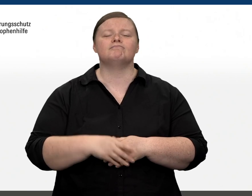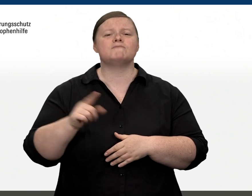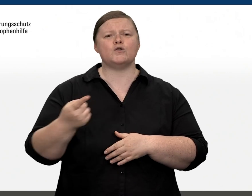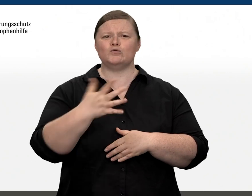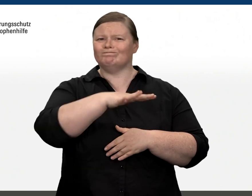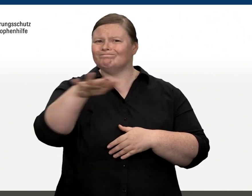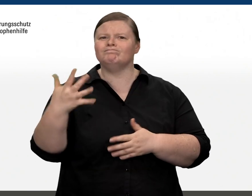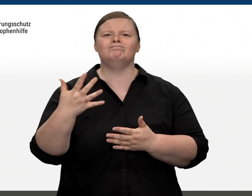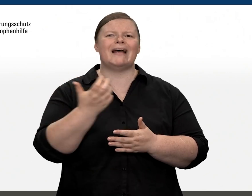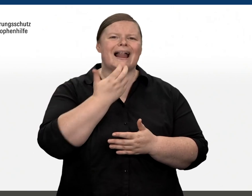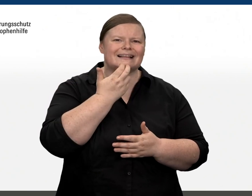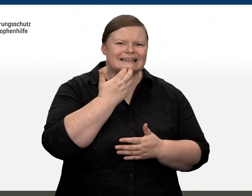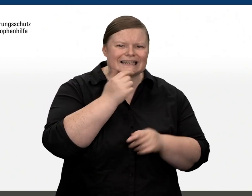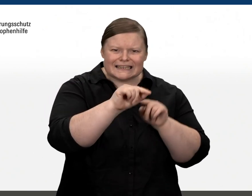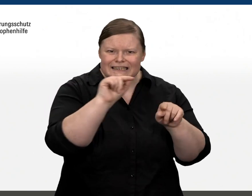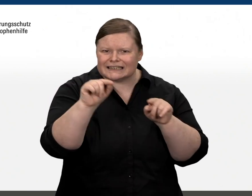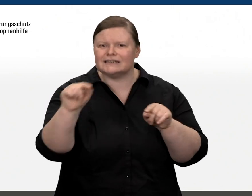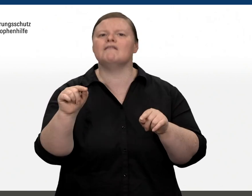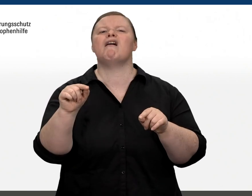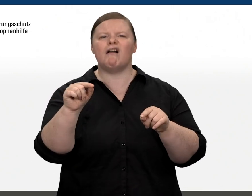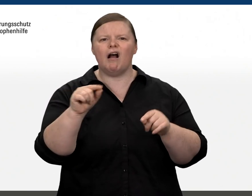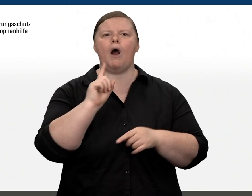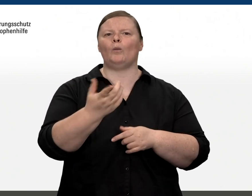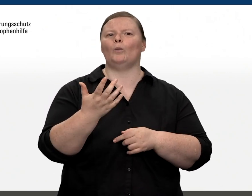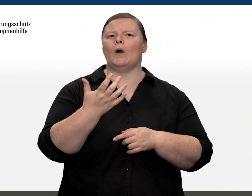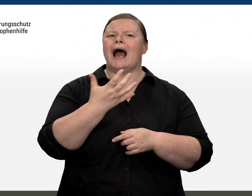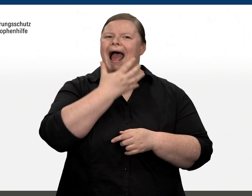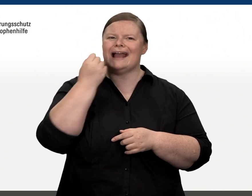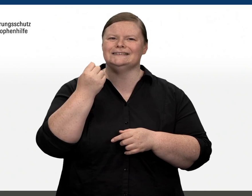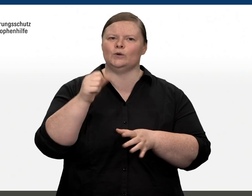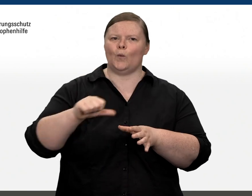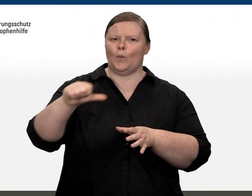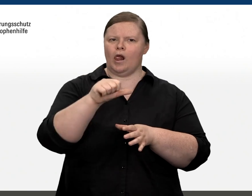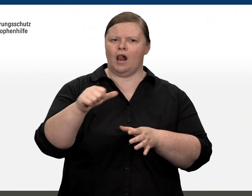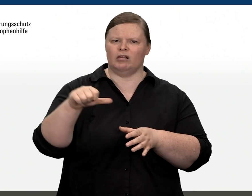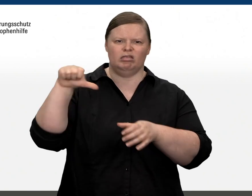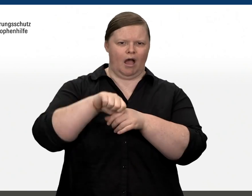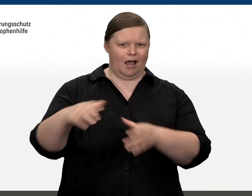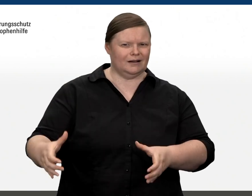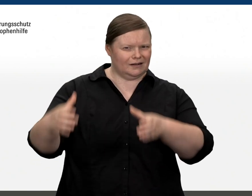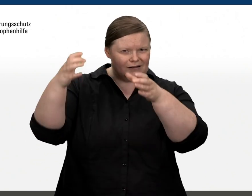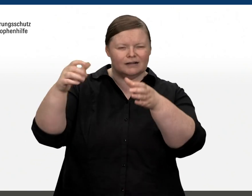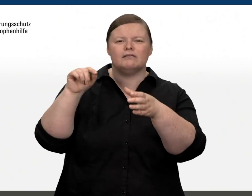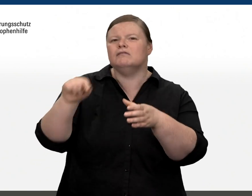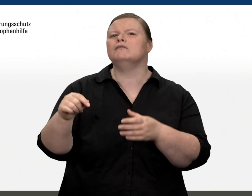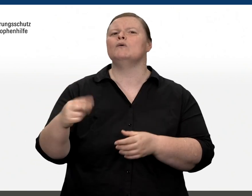Lassen Sie die Elektrik, Heizöltanks